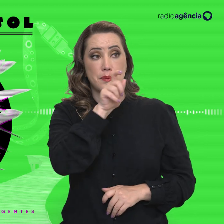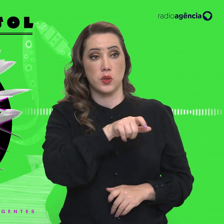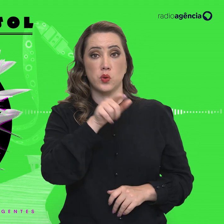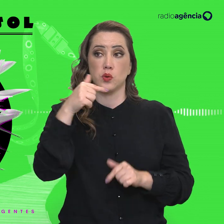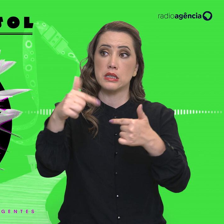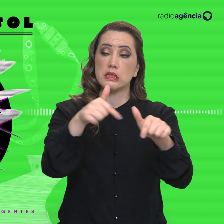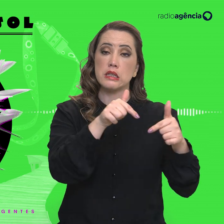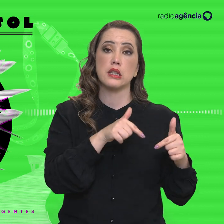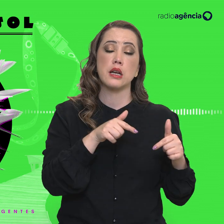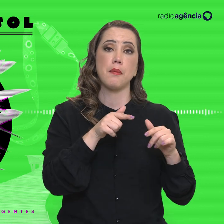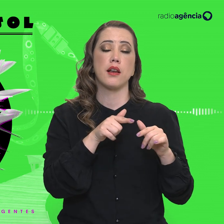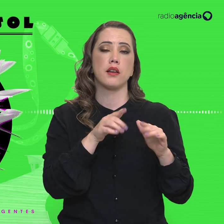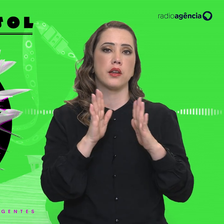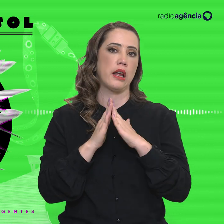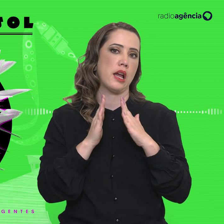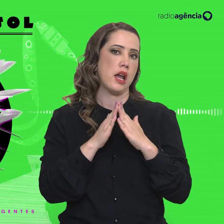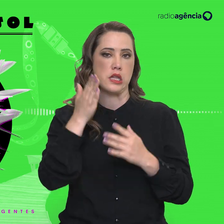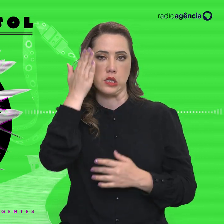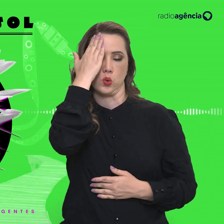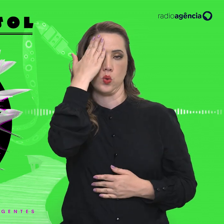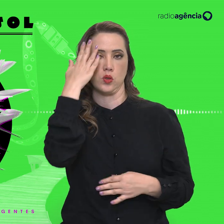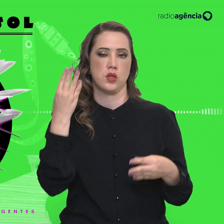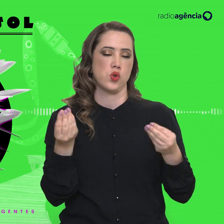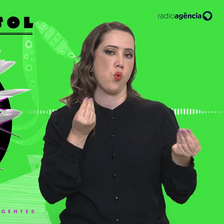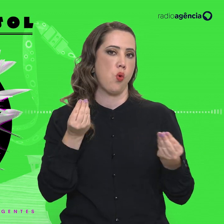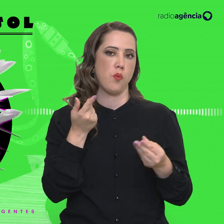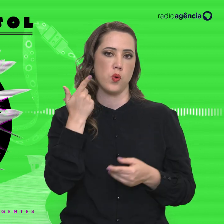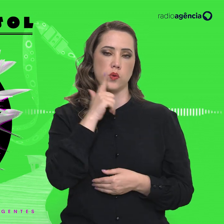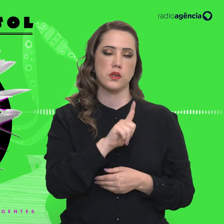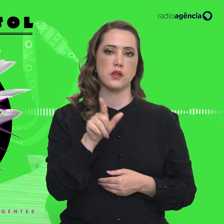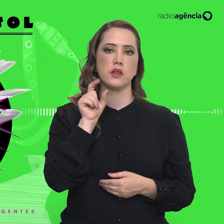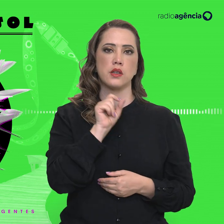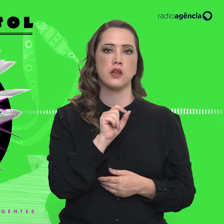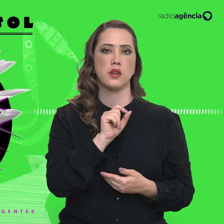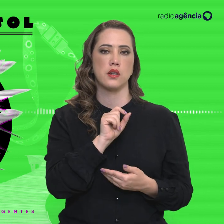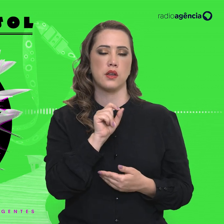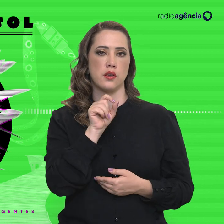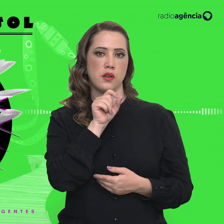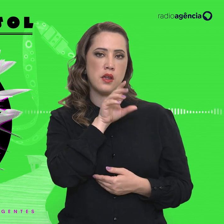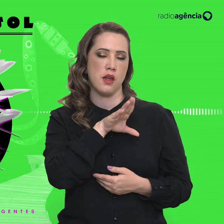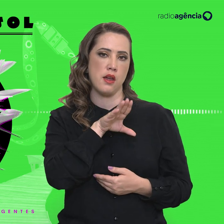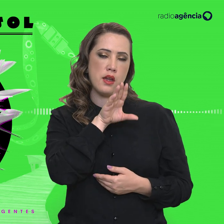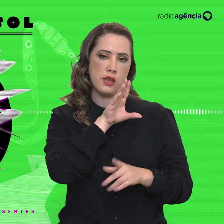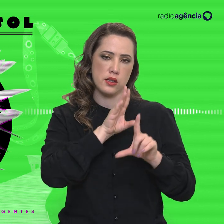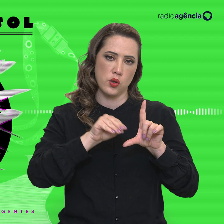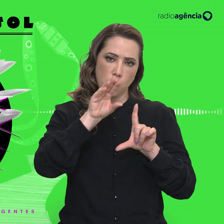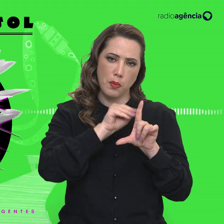eu não sei se a gente teria como fazer essa dublagem com um elenco com mais atores